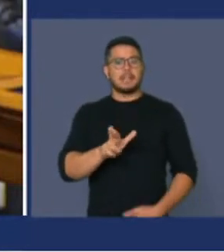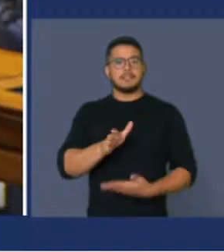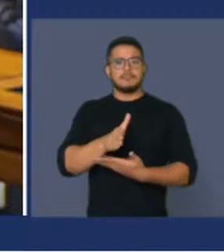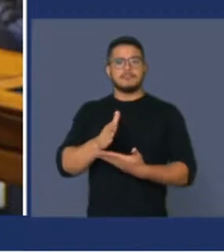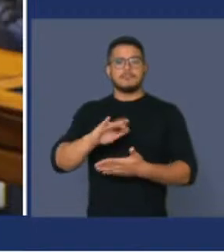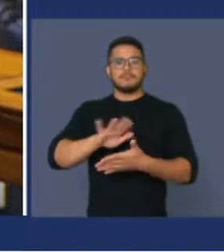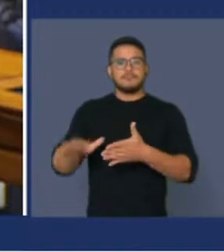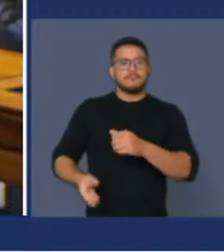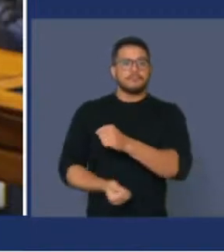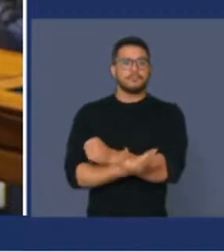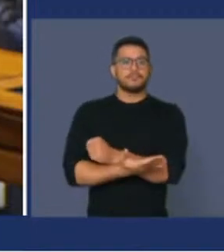DEVERIAM SER CONVOCADOS, OUVIDOS, ALGEMADOS E PRESOS.